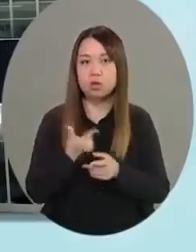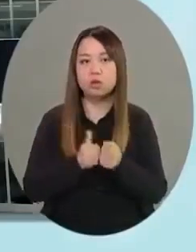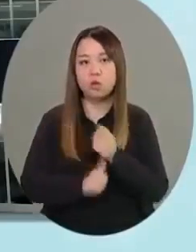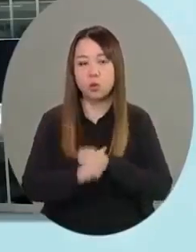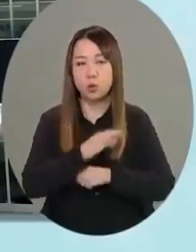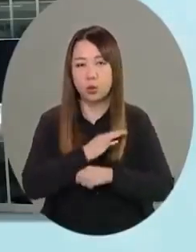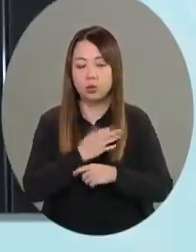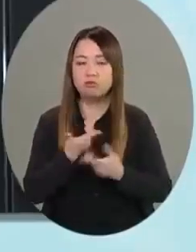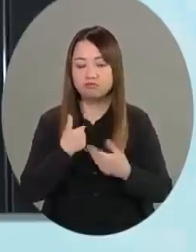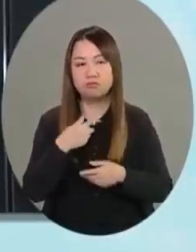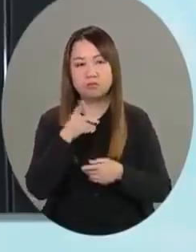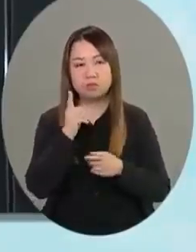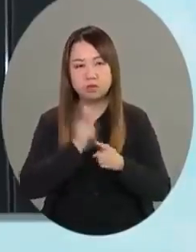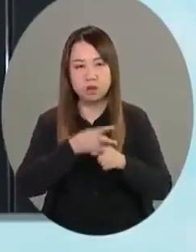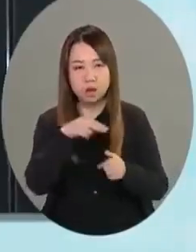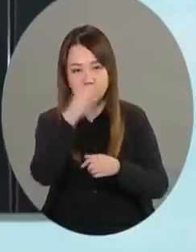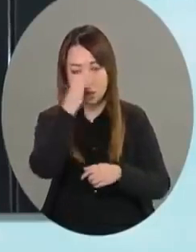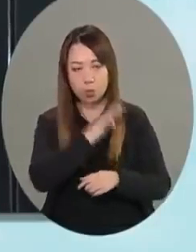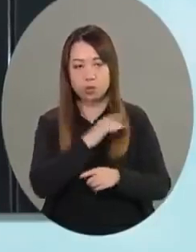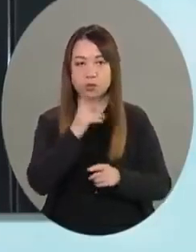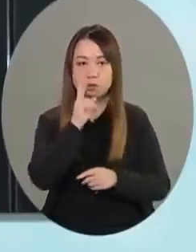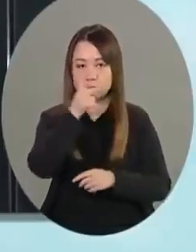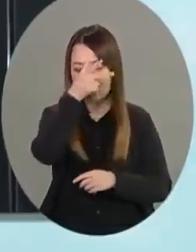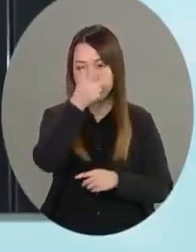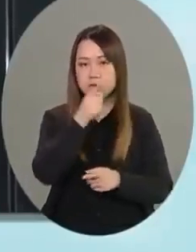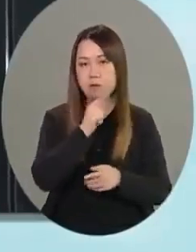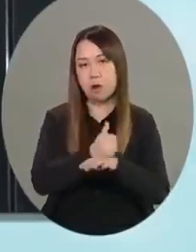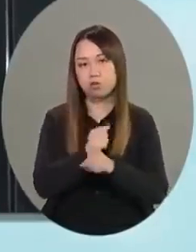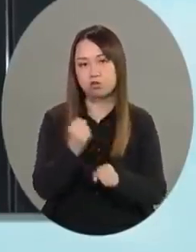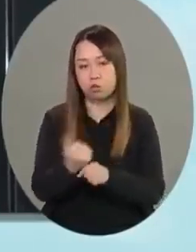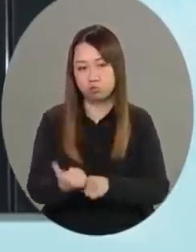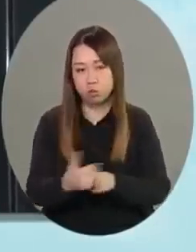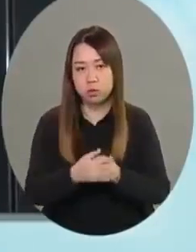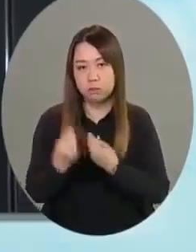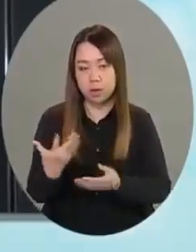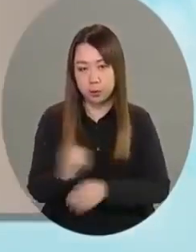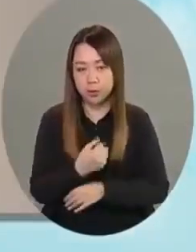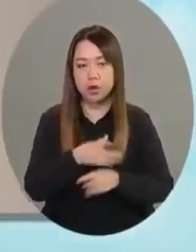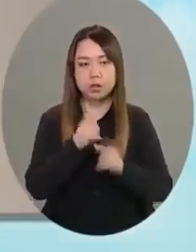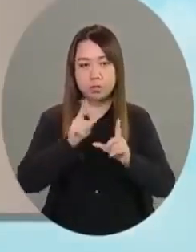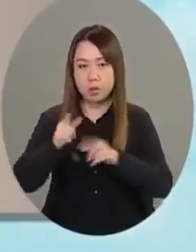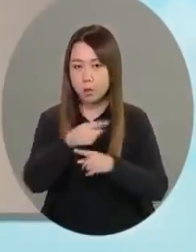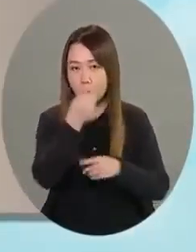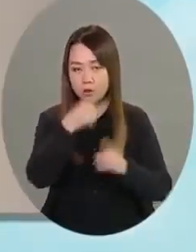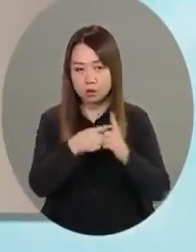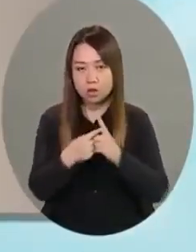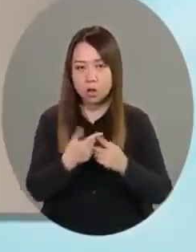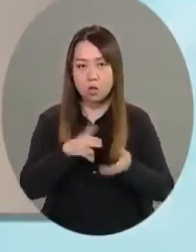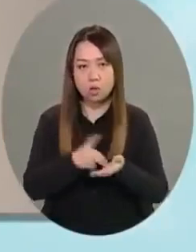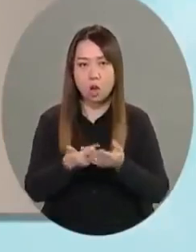所以加强监警会可能是港府最有机会做得到 以回应香港市民要求的独立调查